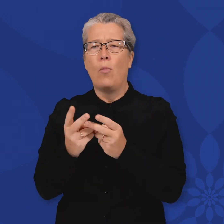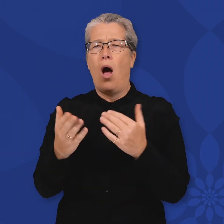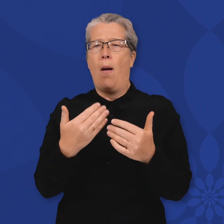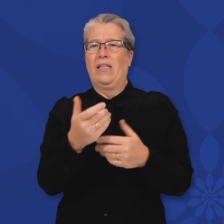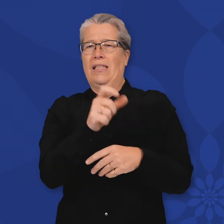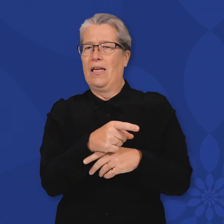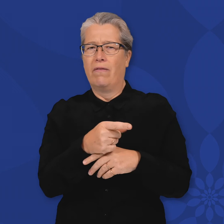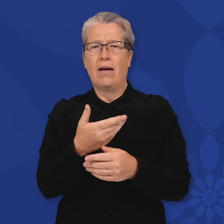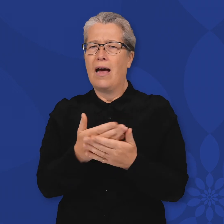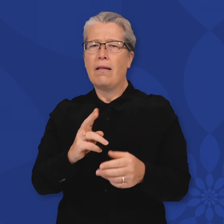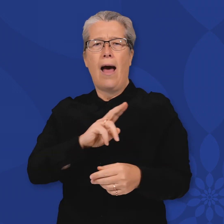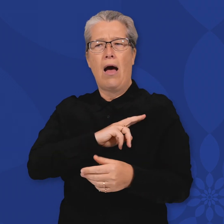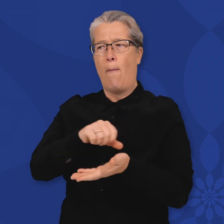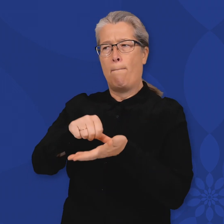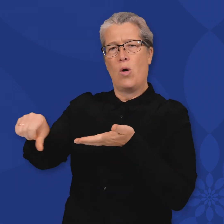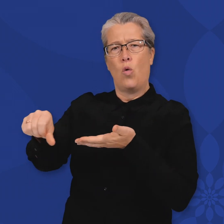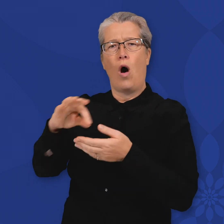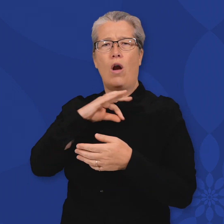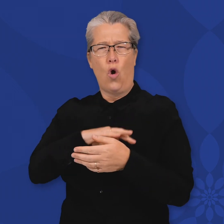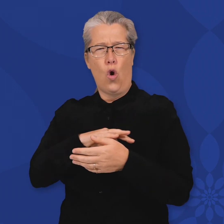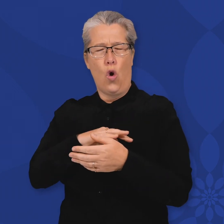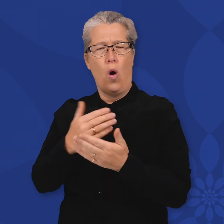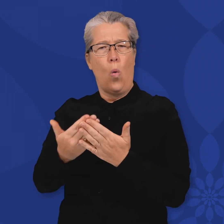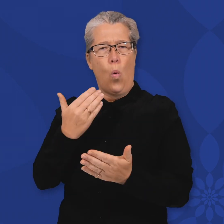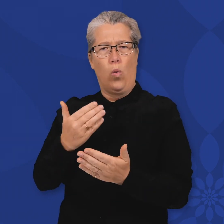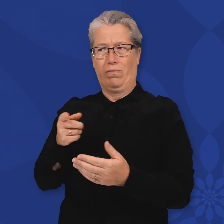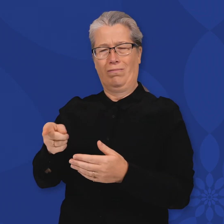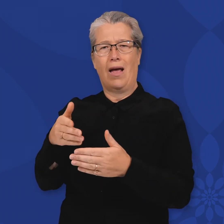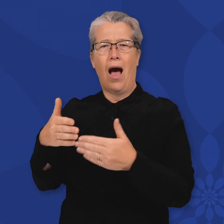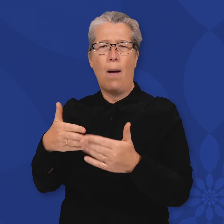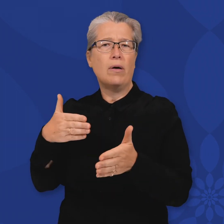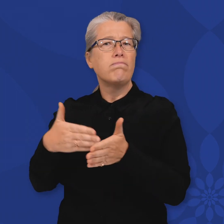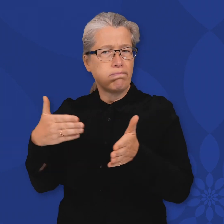är arbetsgivaren inte skyldig att betala lön för den tid som arbetet förhindras, -